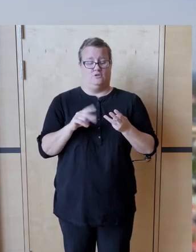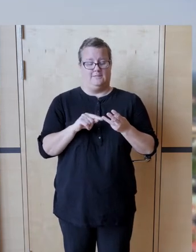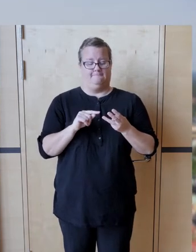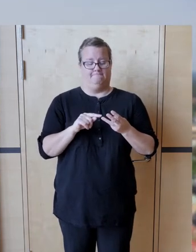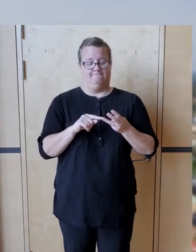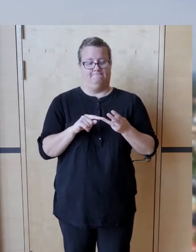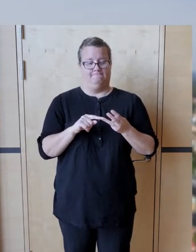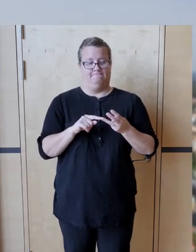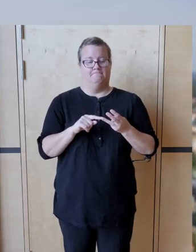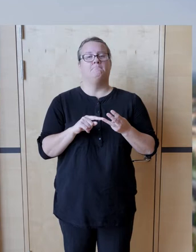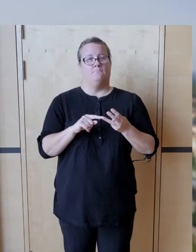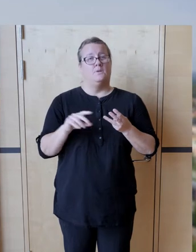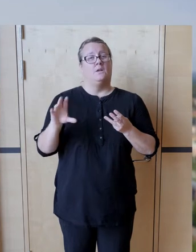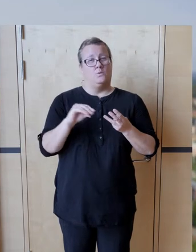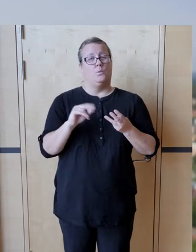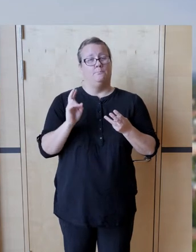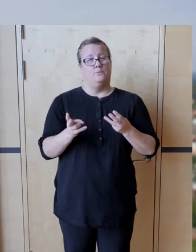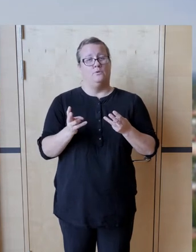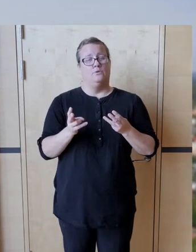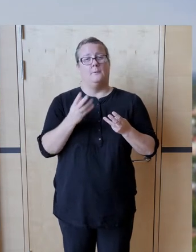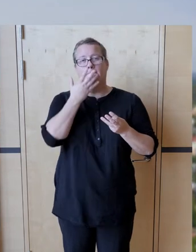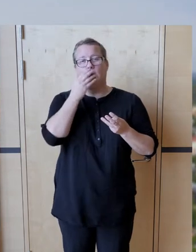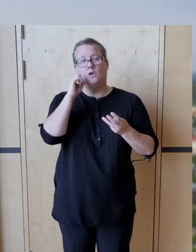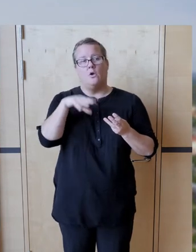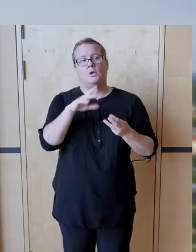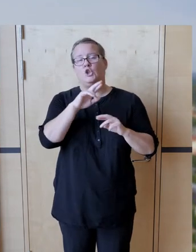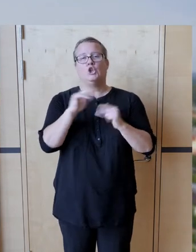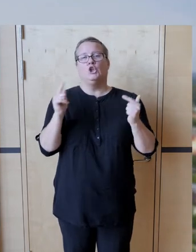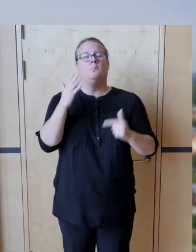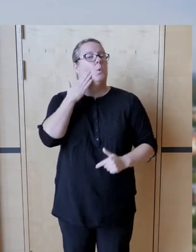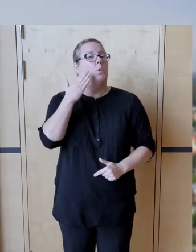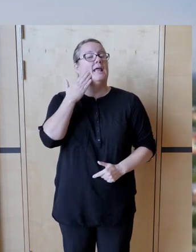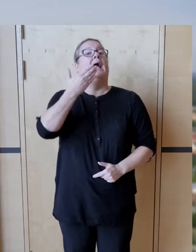Då pratar man om att Ett nytt boende som kan behövas i framtiden